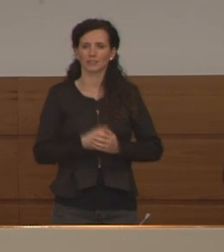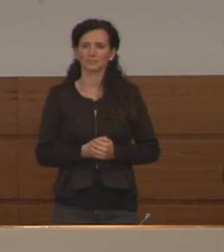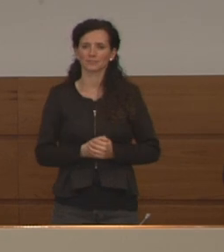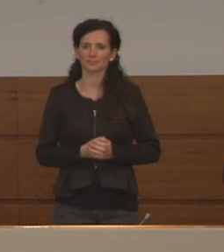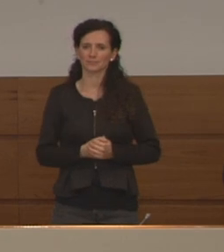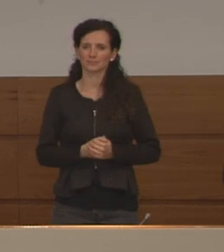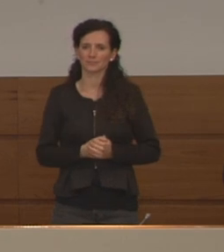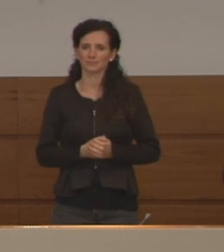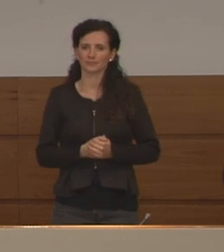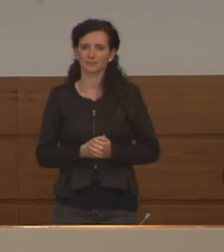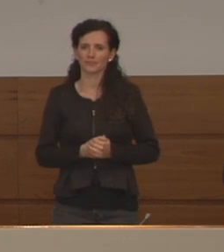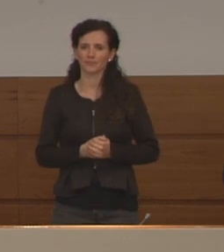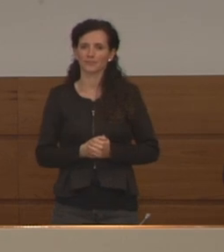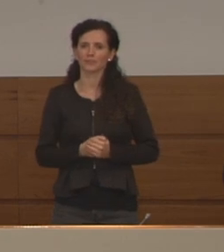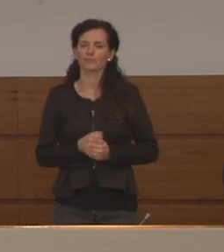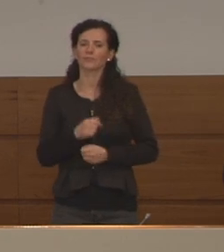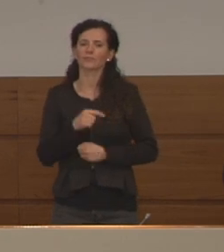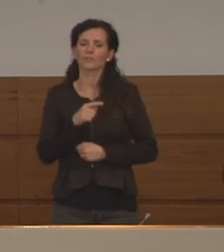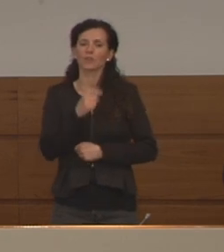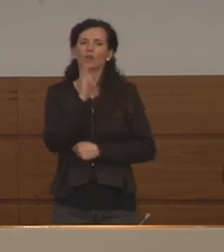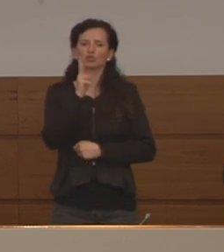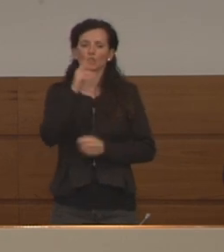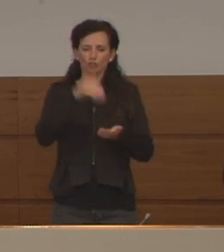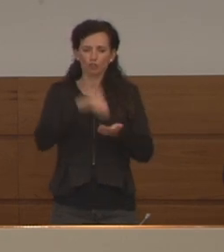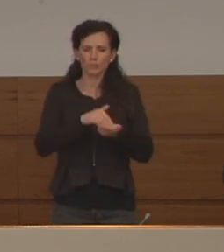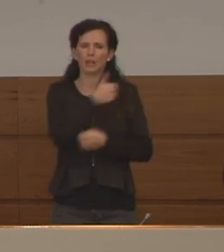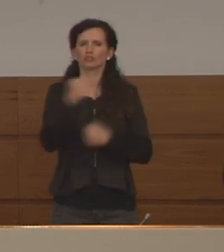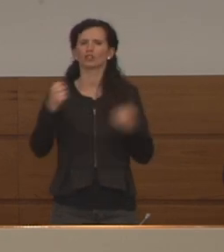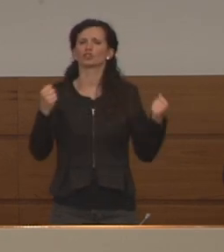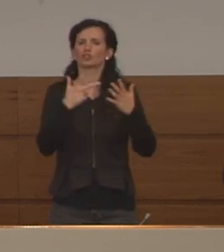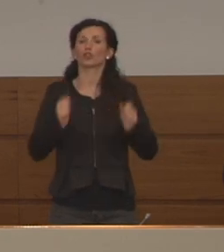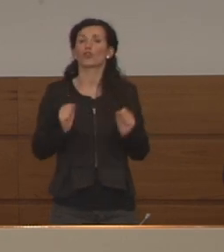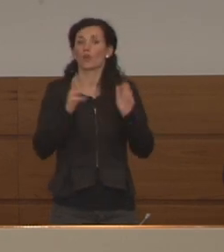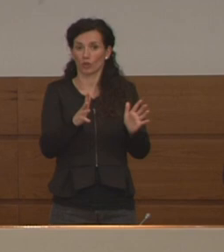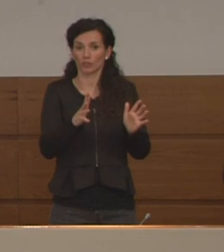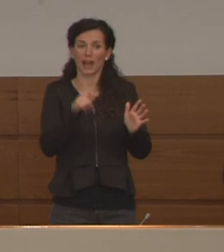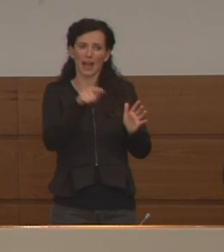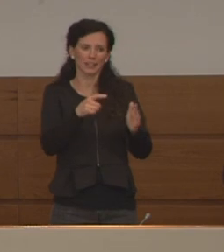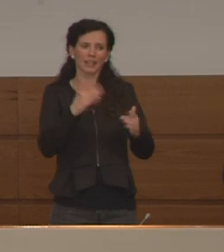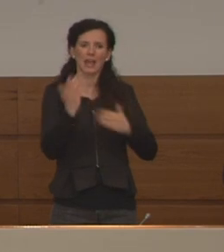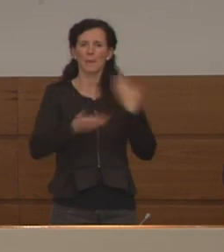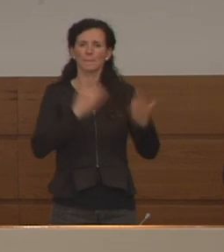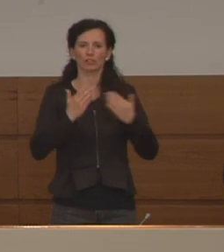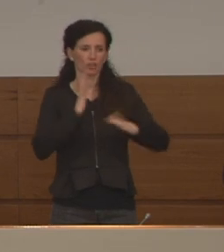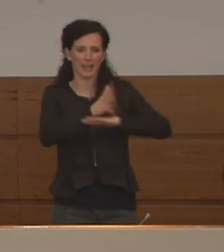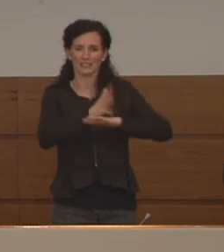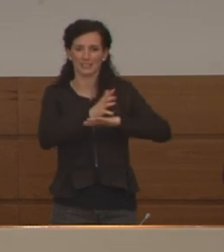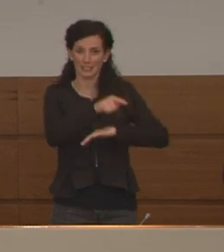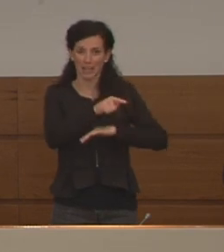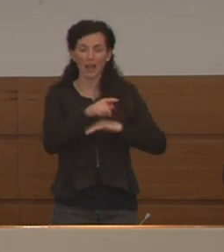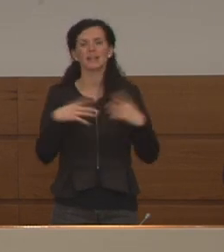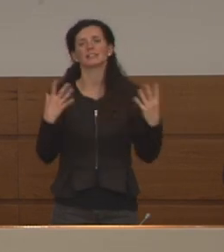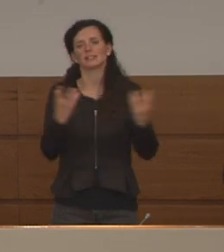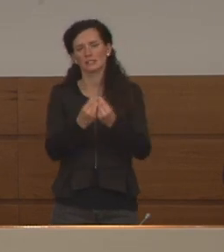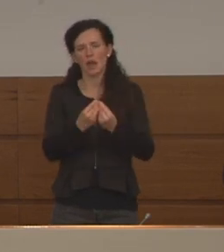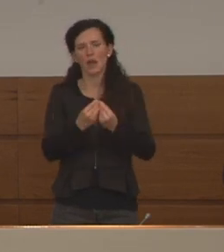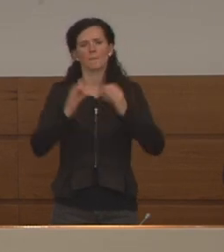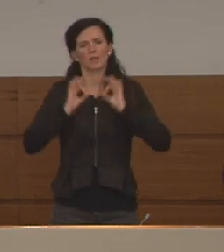registriamo 12.118 volontari e a loro si aggiungono le Forze dell'Ordine,